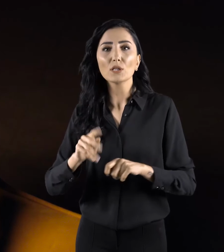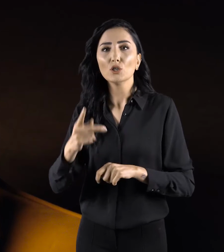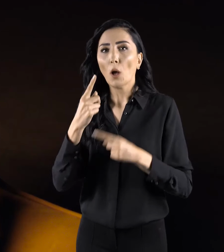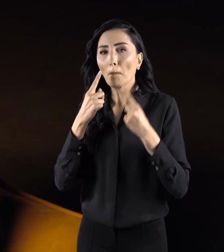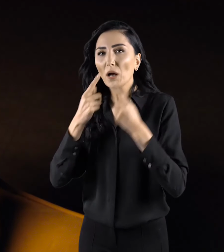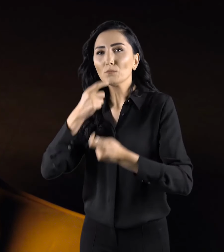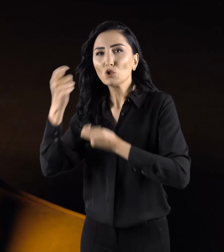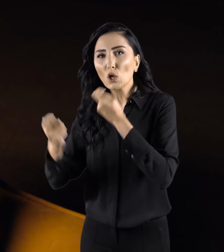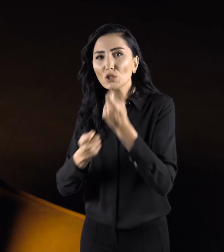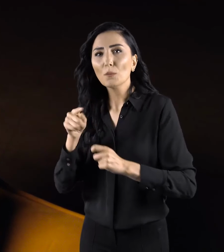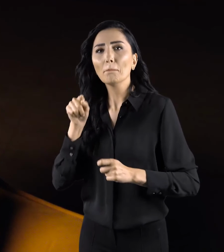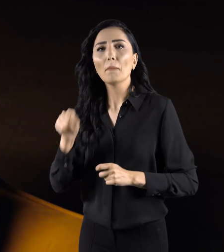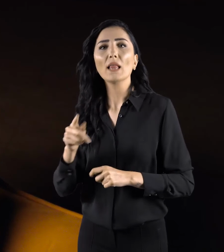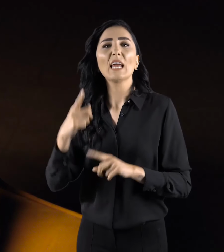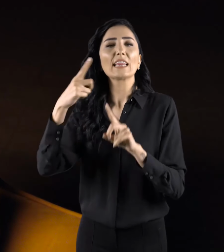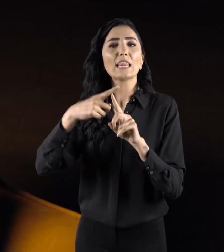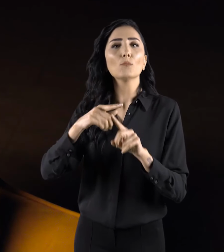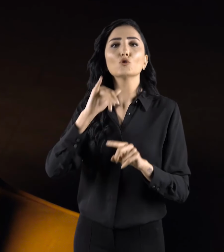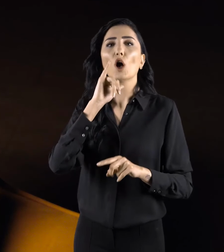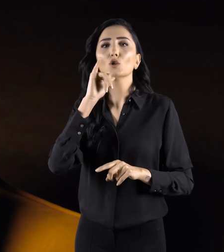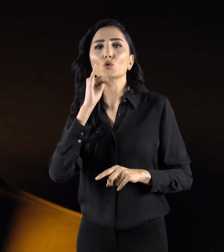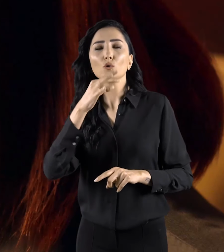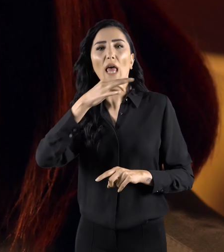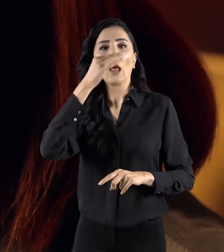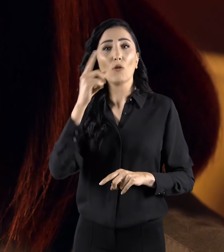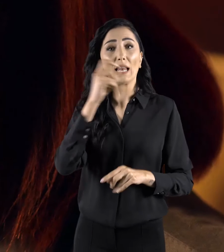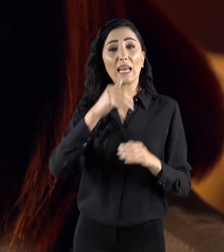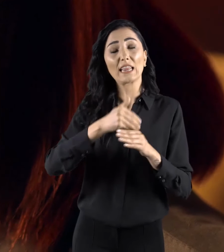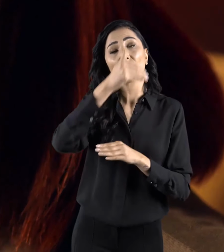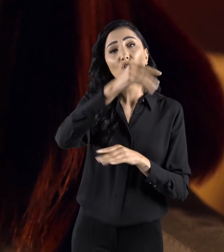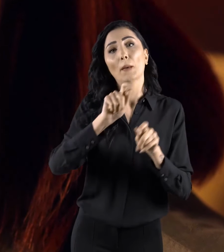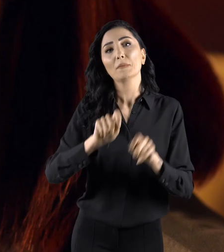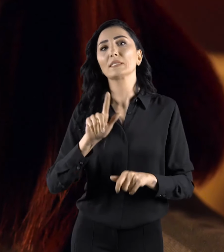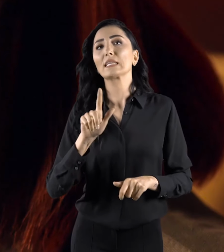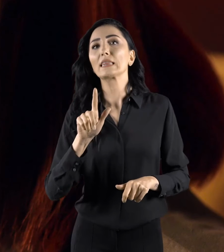çalışmalarının temmuz ağustos eylül aylarının dışında yapılması gerekmektedir.